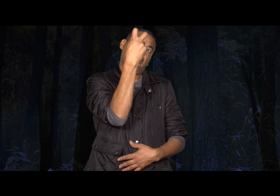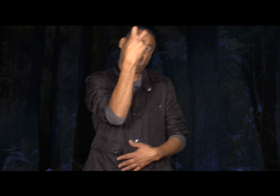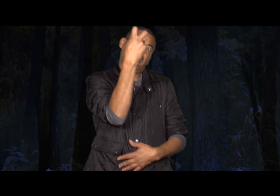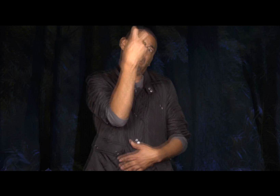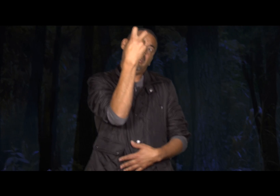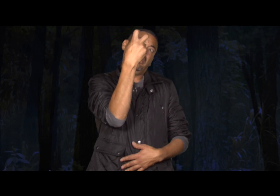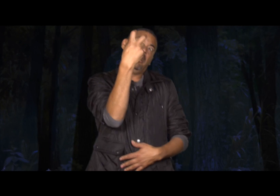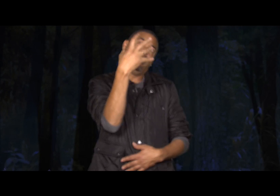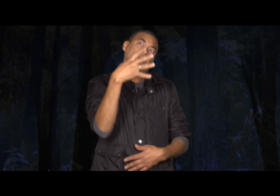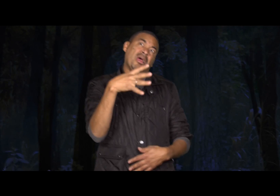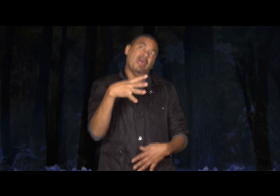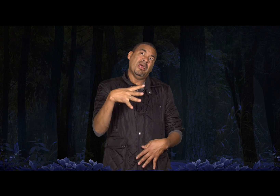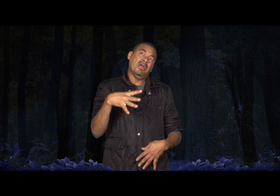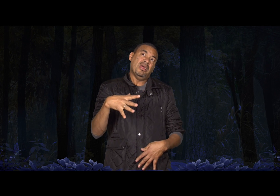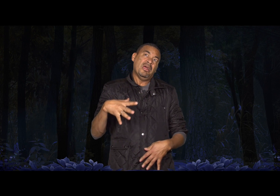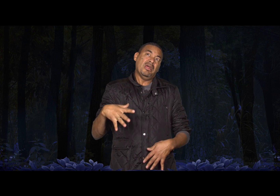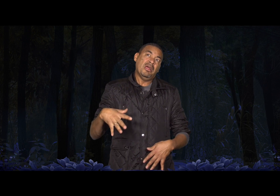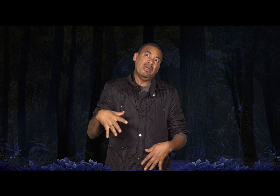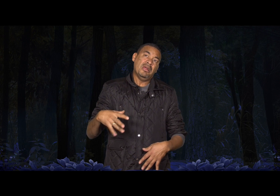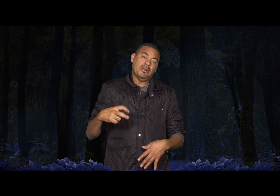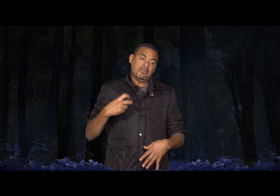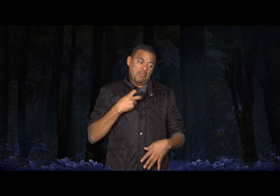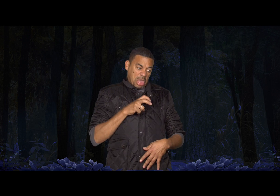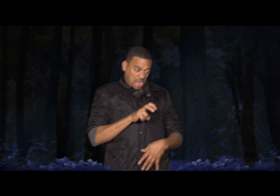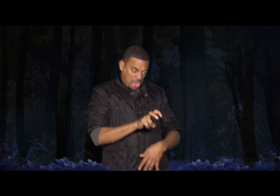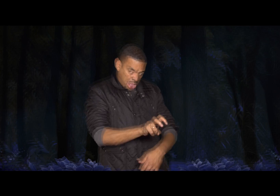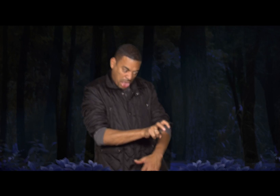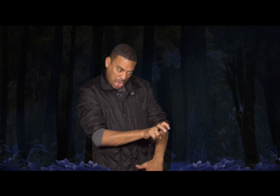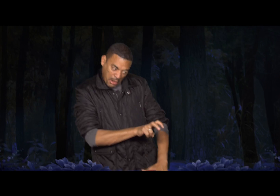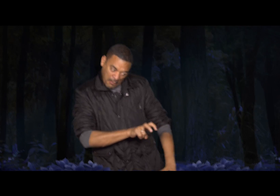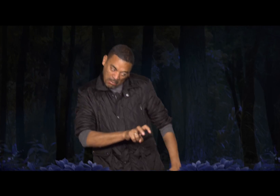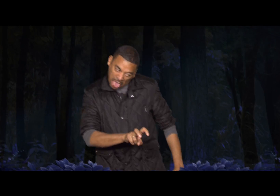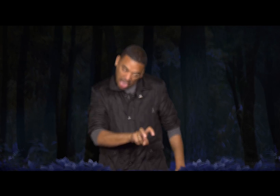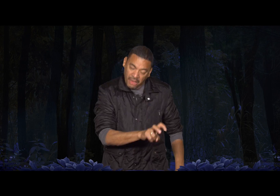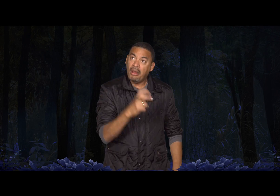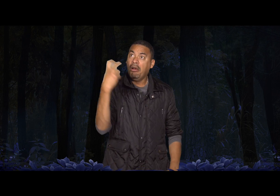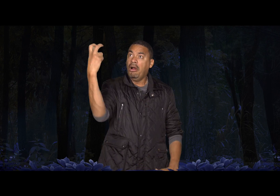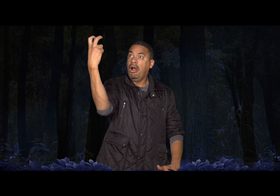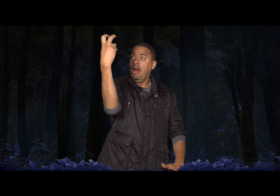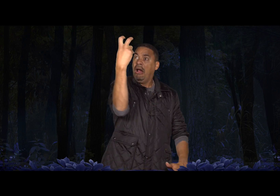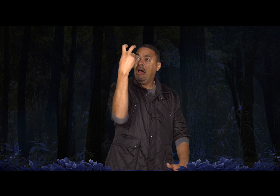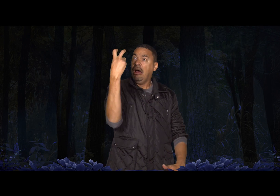Él se despertó aterrado al ver a la serpiente amenazando con morderlo.